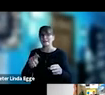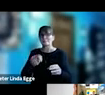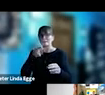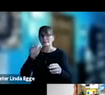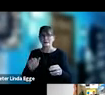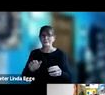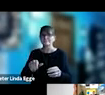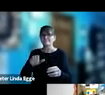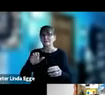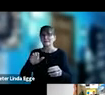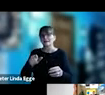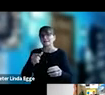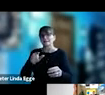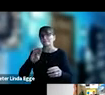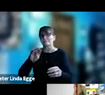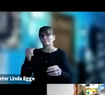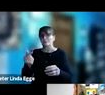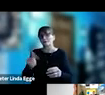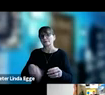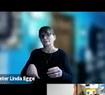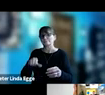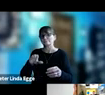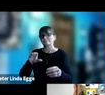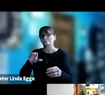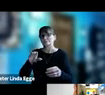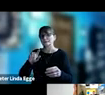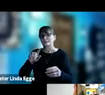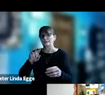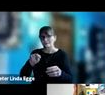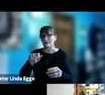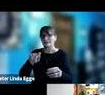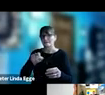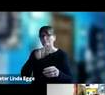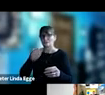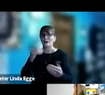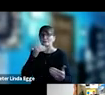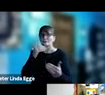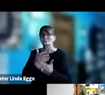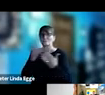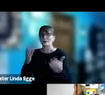por dedicarnos su tiempo. Esto es muy importante. Y de nuevo, muchas gracias y disfruten del resto de su día.